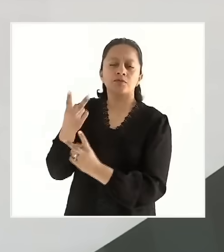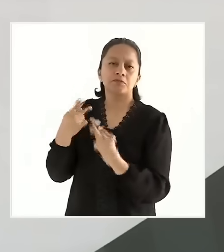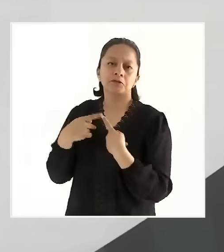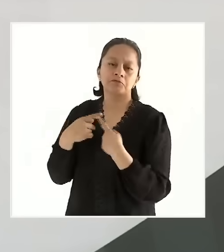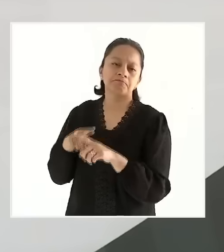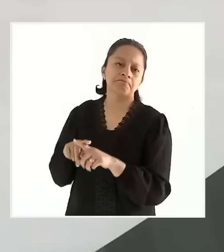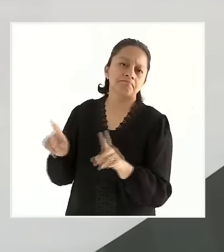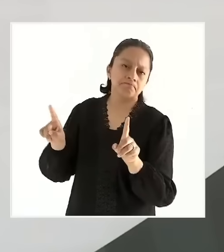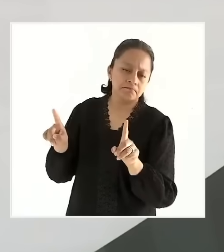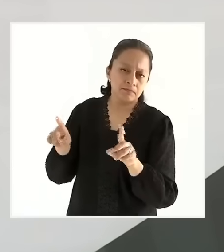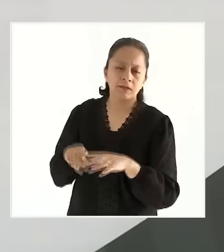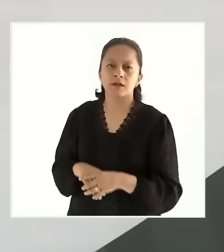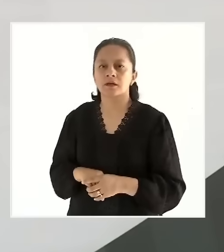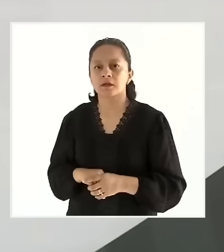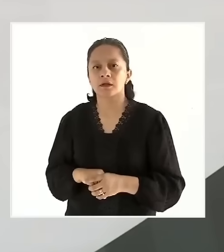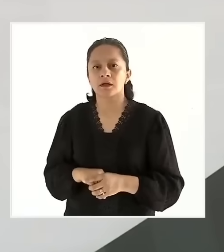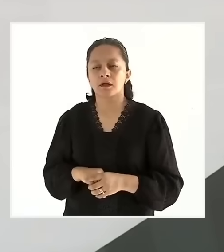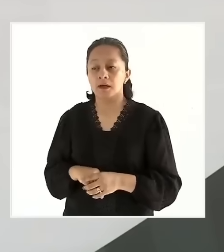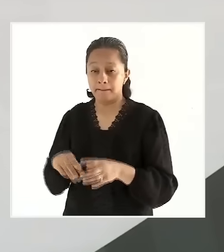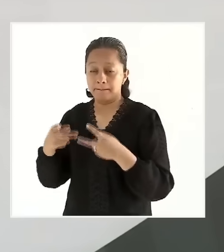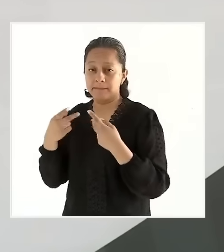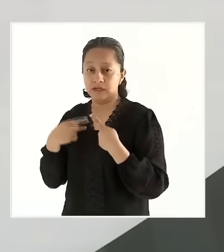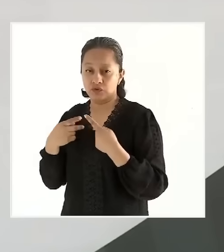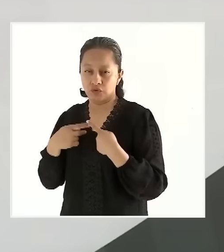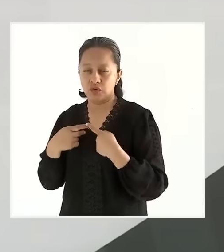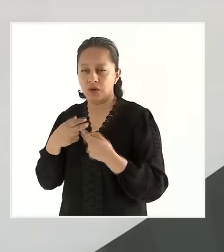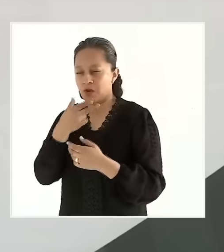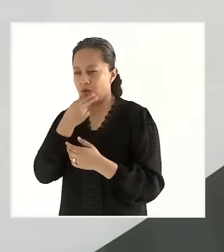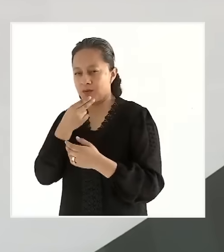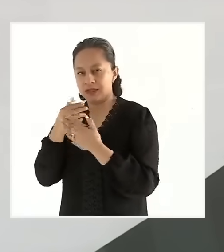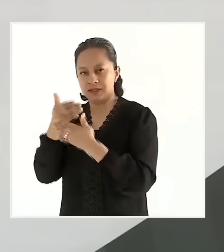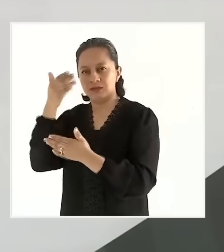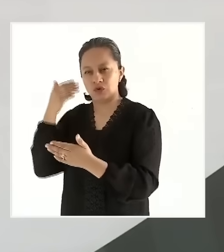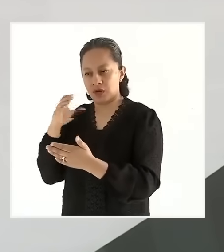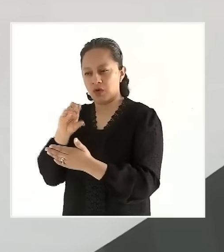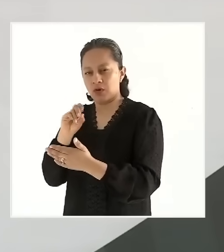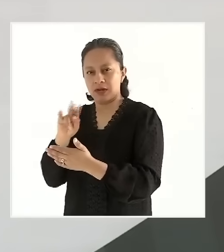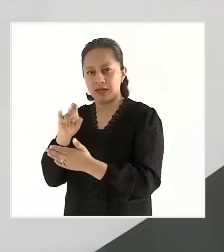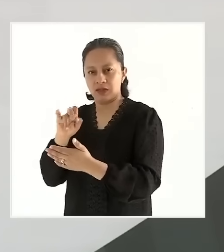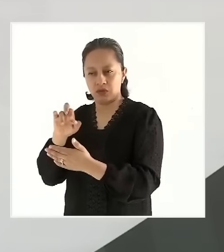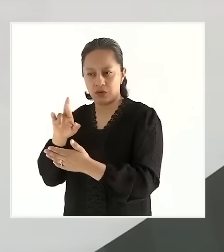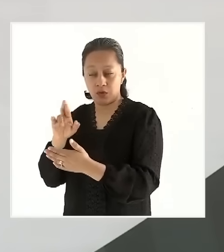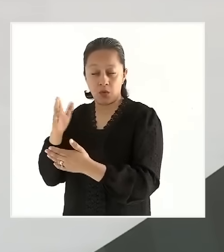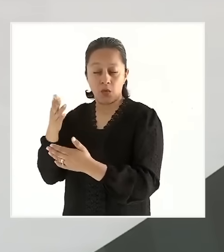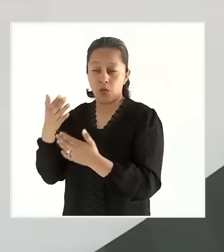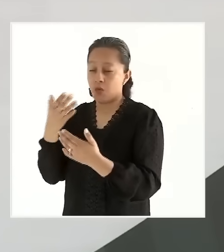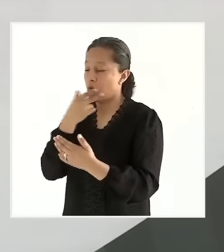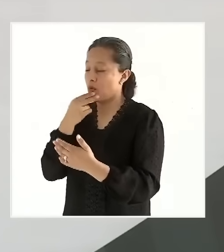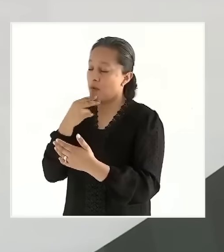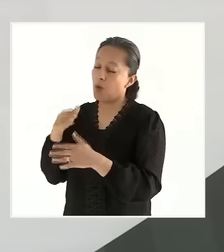que el corregidor era un hombre extraordinario, pero le damos su papel no como la esposa del